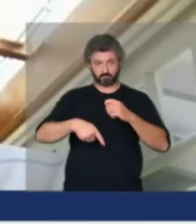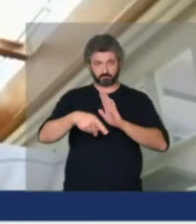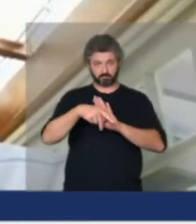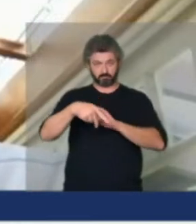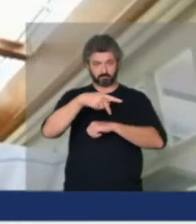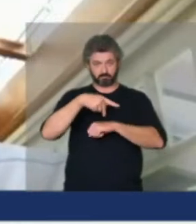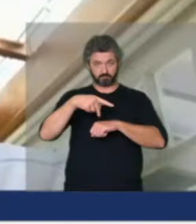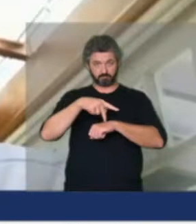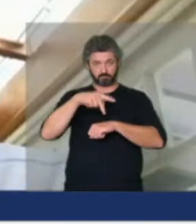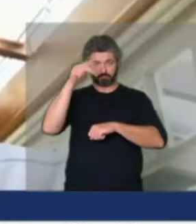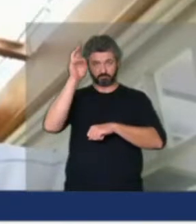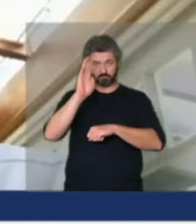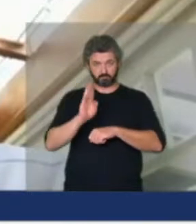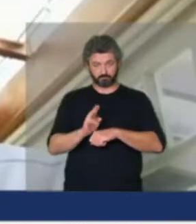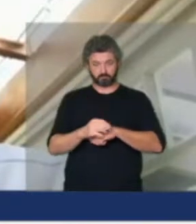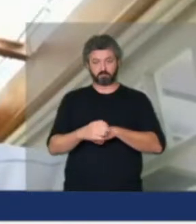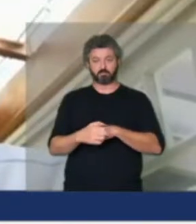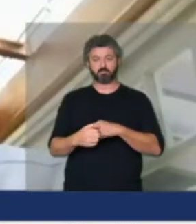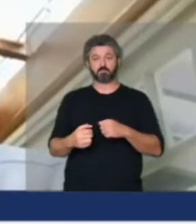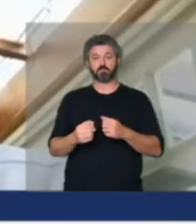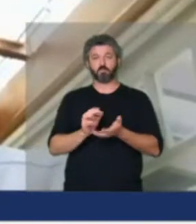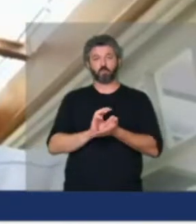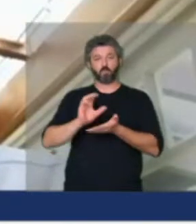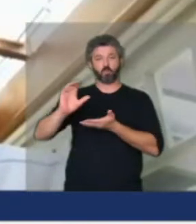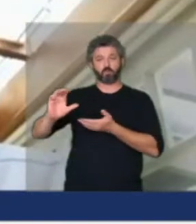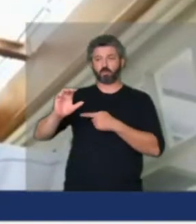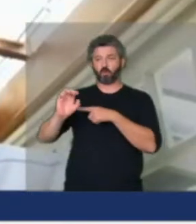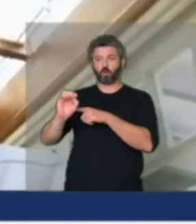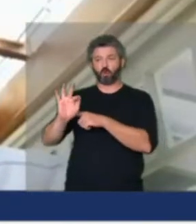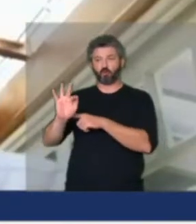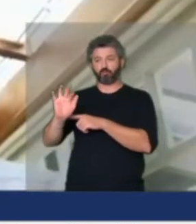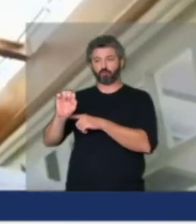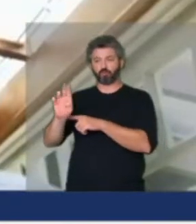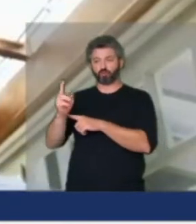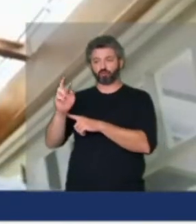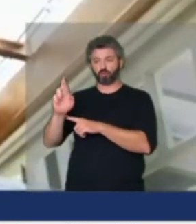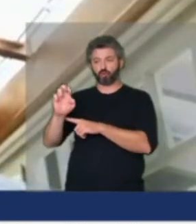TER COLOCADO NUMA OFFSHORE NUM PARAÍSO FISCAL DAS ILHAS VIRGENS 51 MILHÕES DE REAIS.